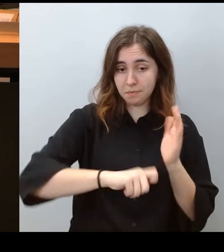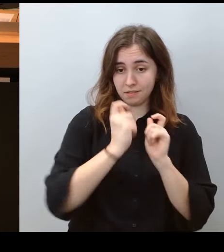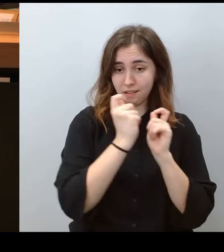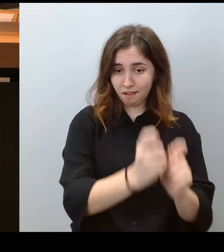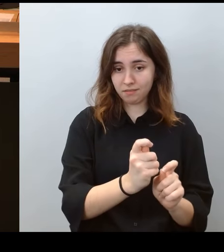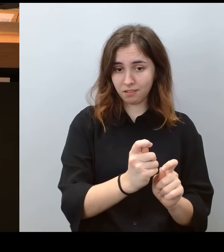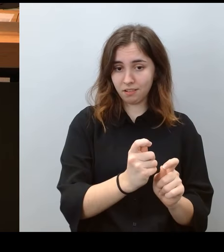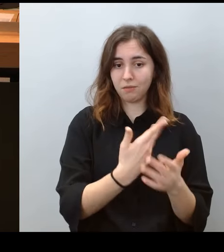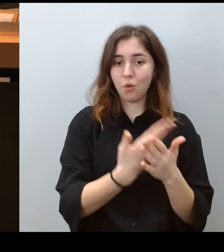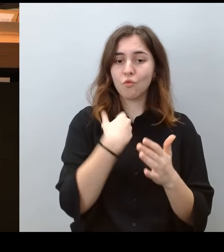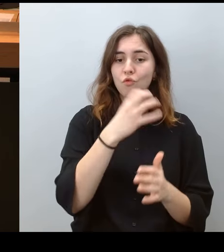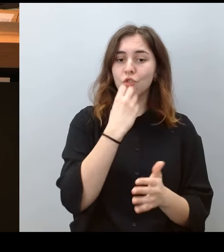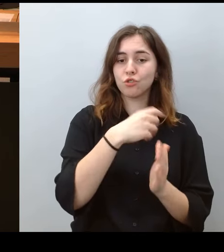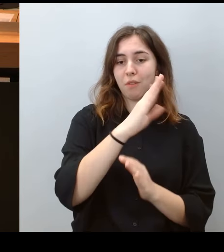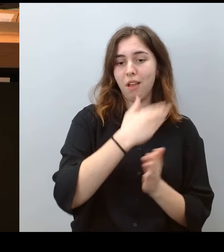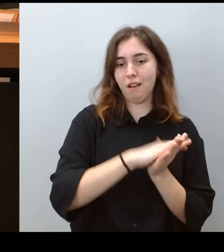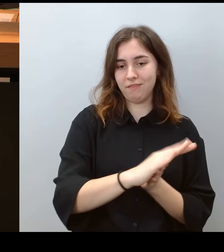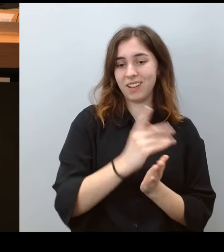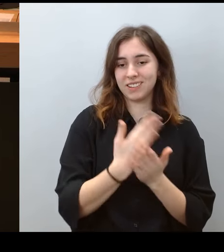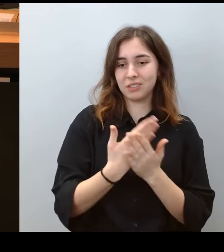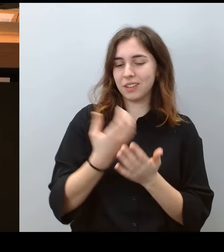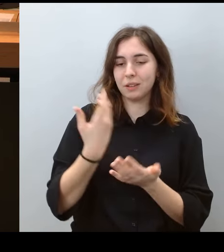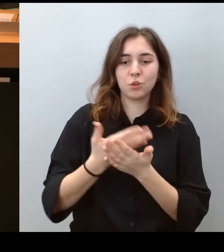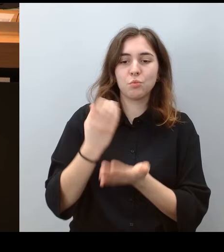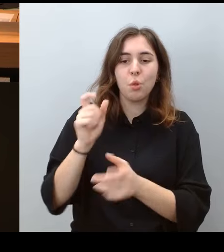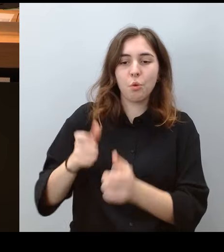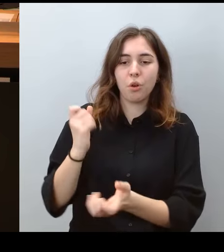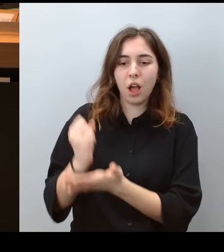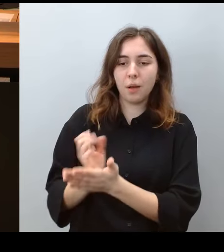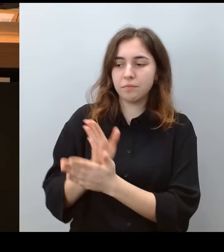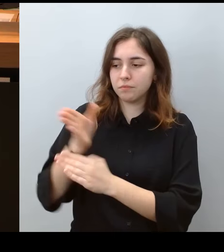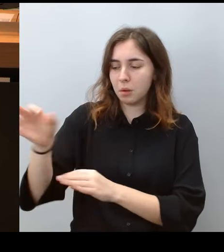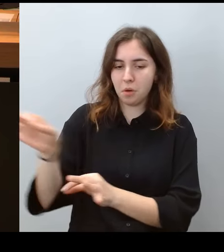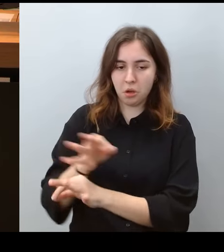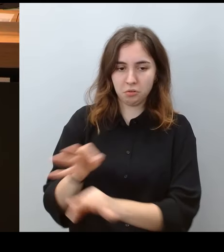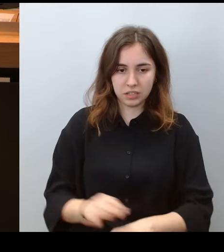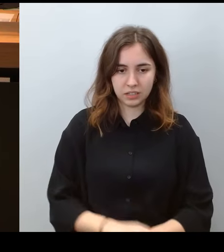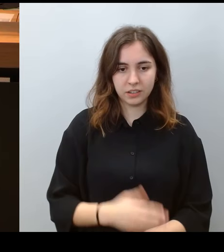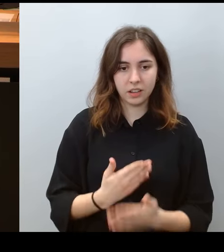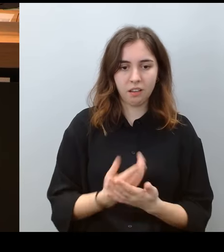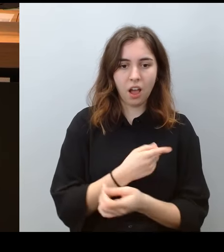Sozialstaatsräte, die komplett überfordert sind und sich alleingelassen gefühlt haben. Geplant